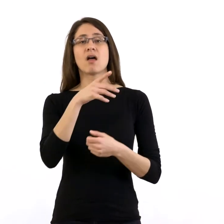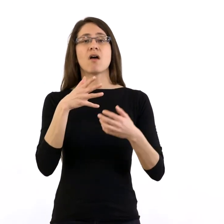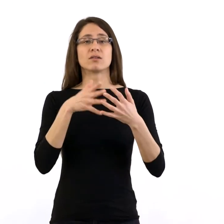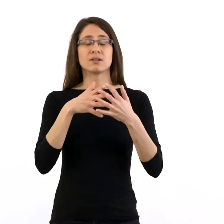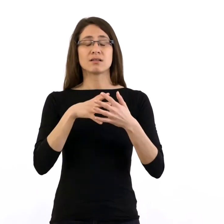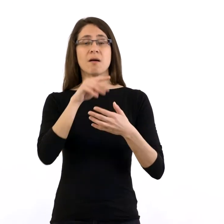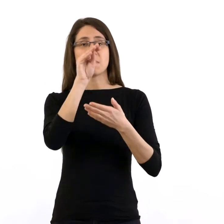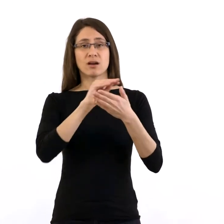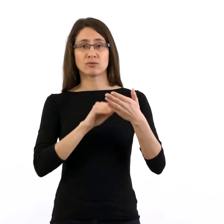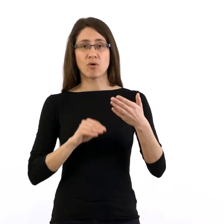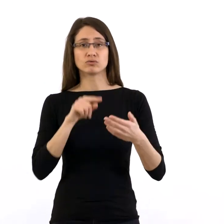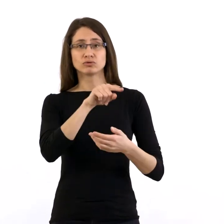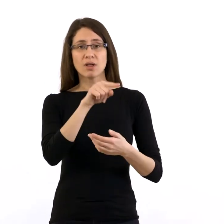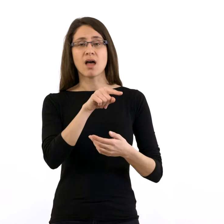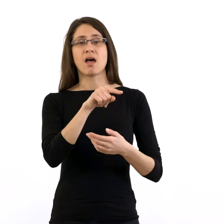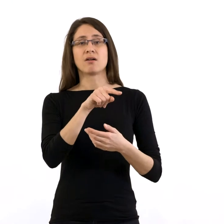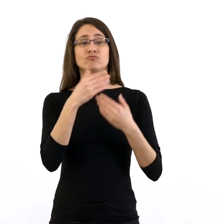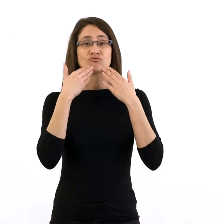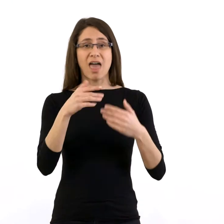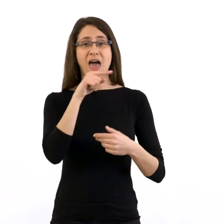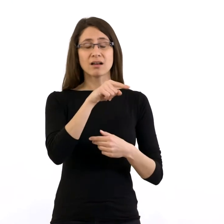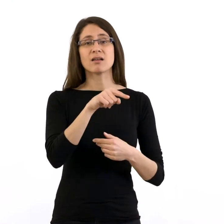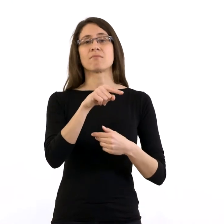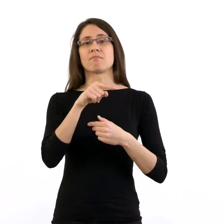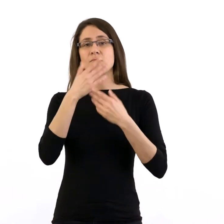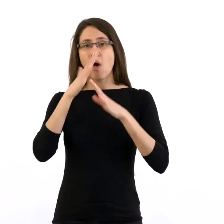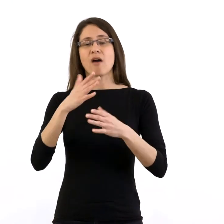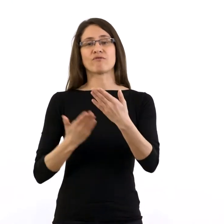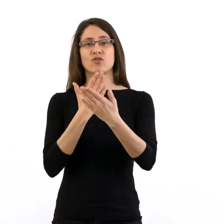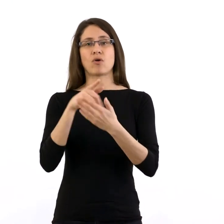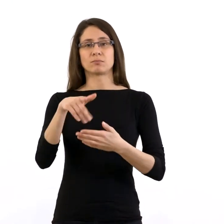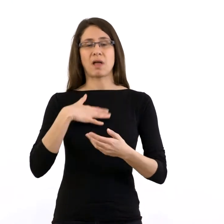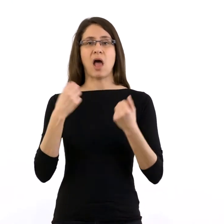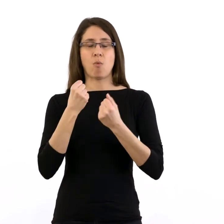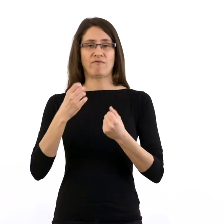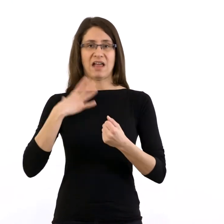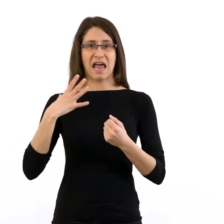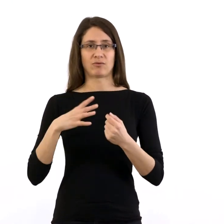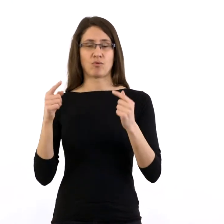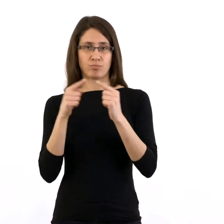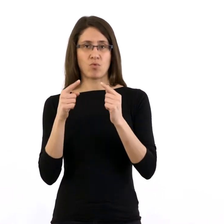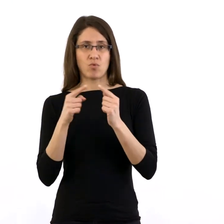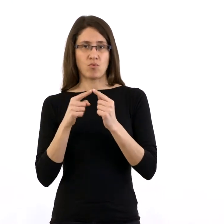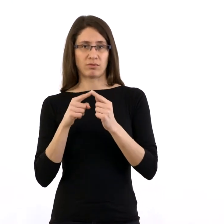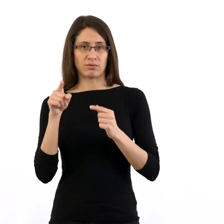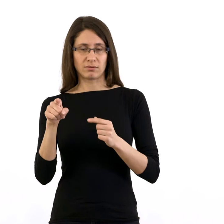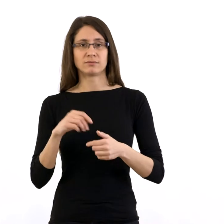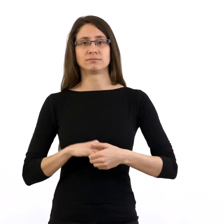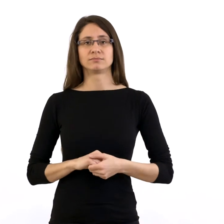Ocena merytoryczna służy ocenie zawartości wniosku – tego, co organizacja wpisała w formularz wniosku.